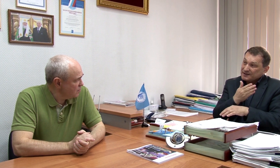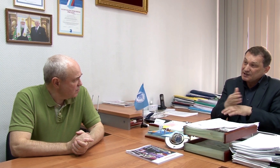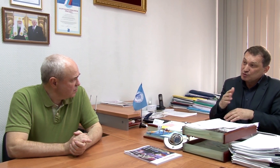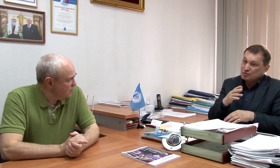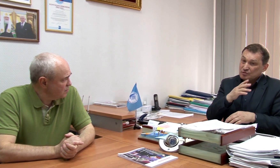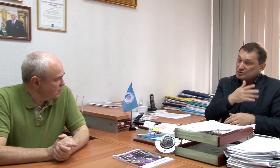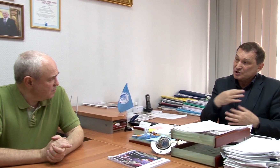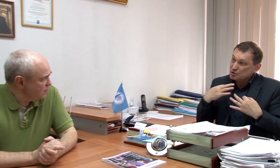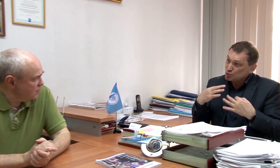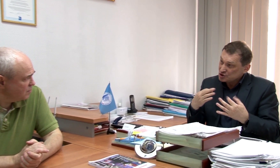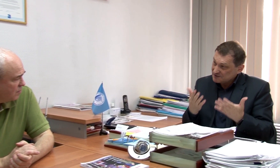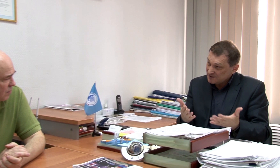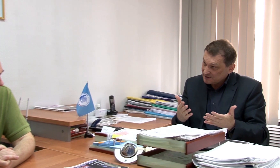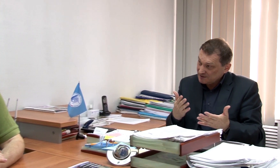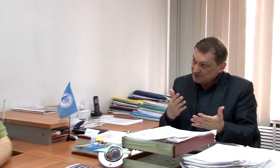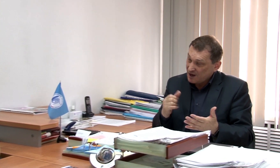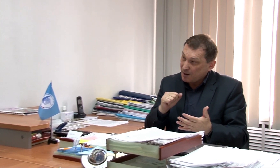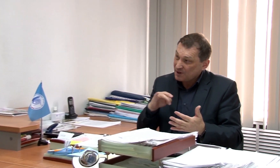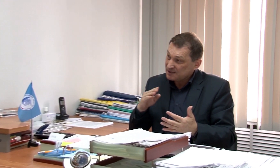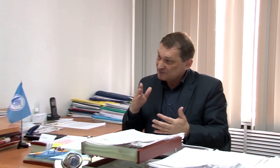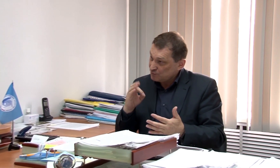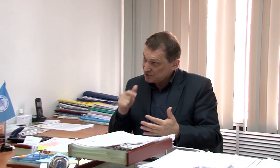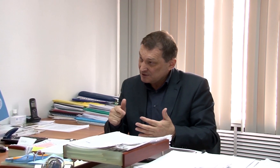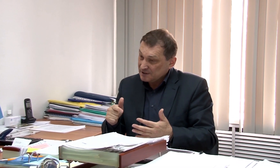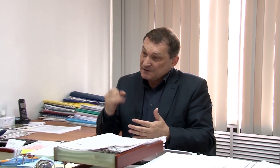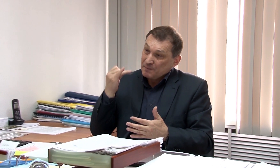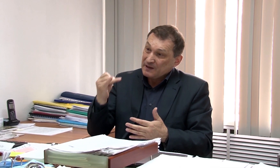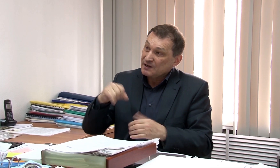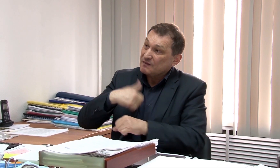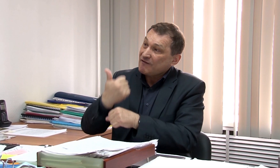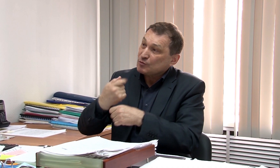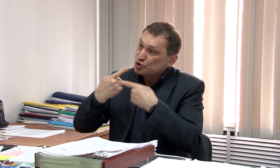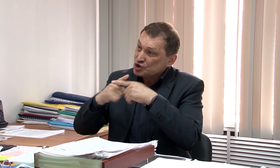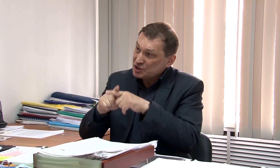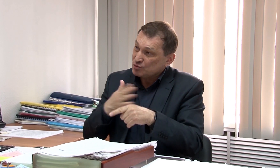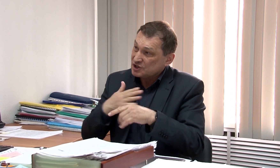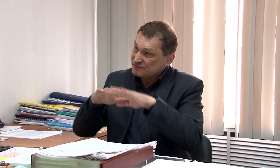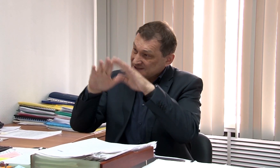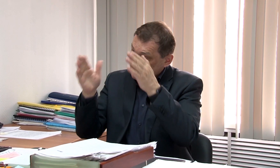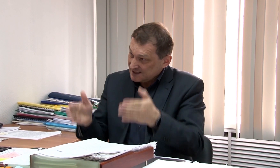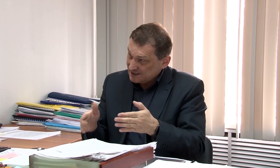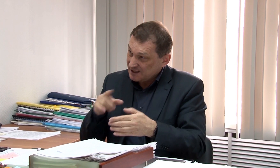отделу имущества аппарата ВОГ и главному инженеру нашего здания.